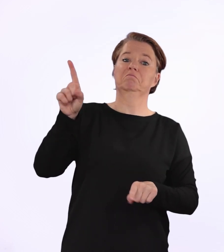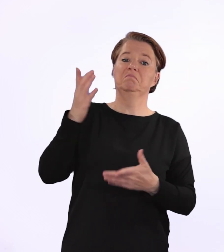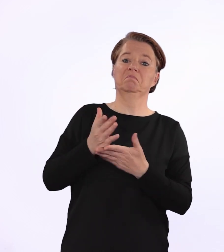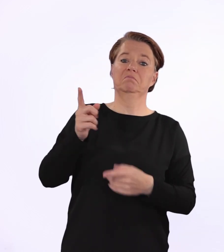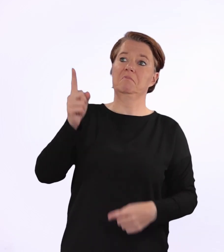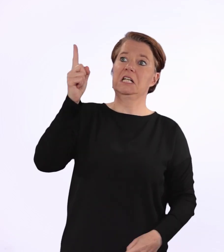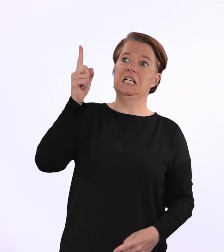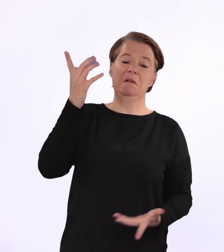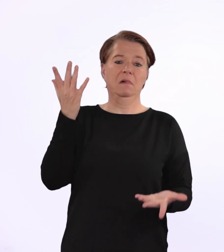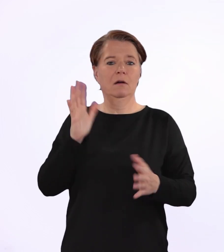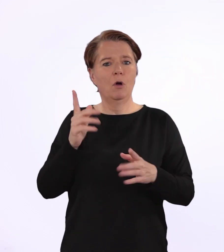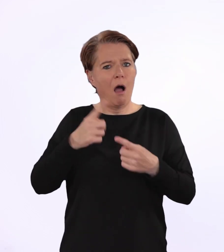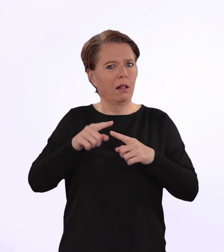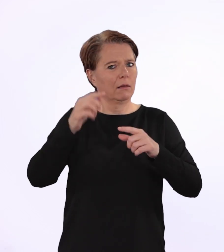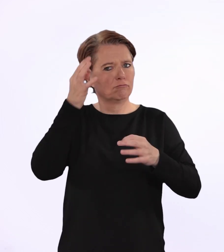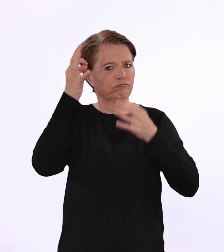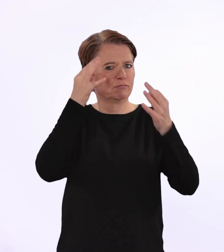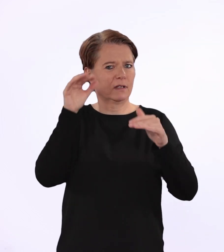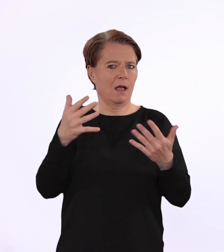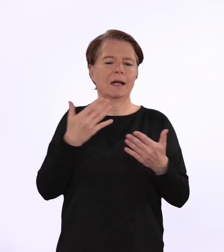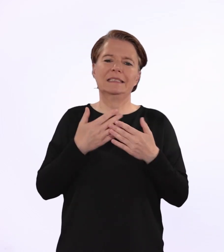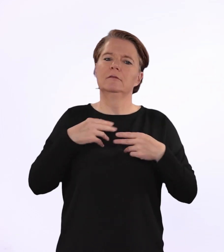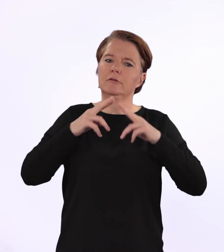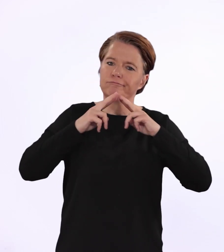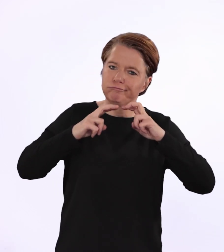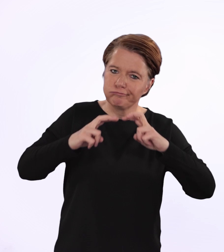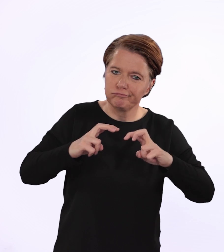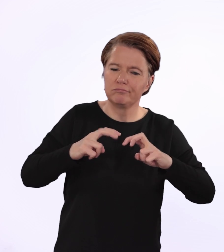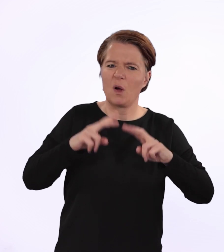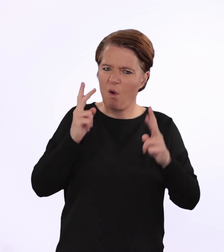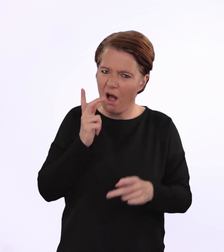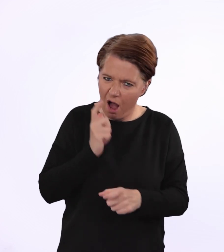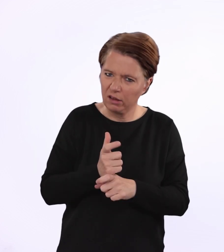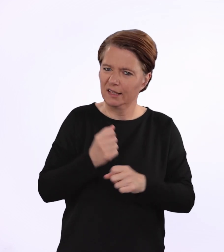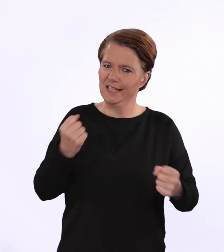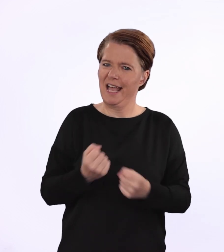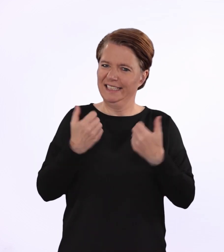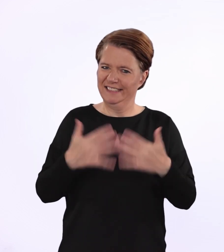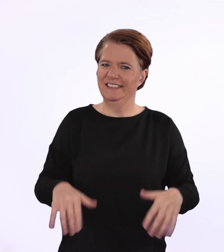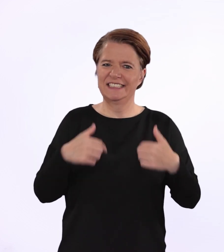das riesig weit nach oben geht? Und daran haben wir geforscht und auch noch mal echt trainiert.